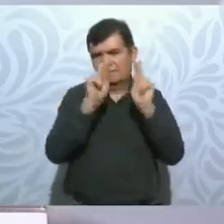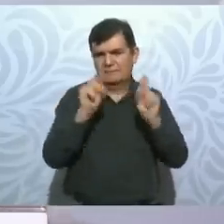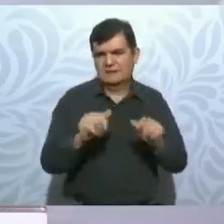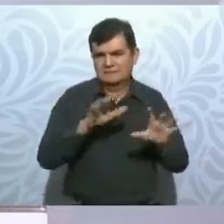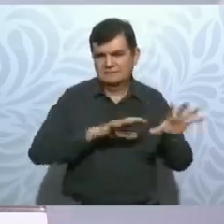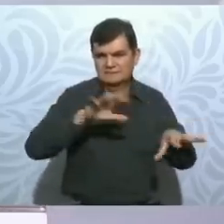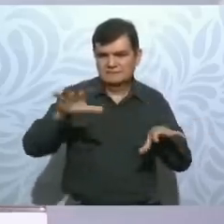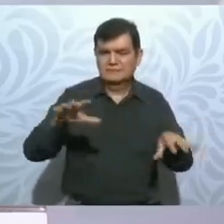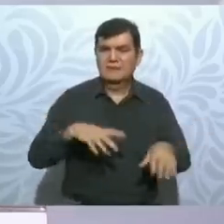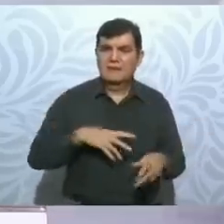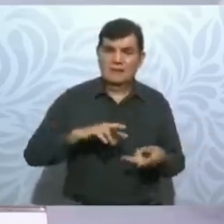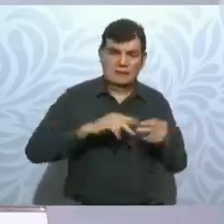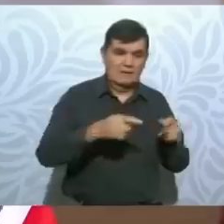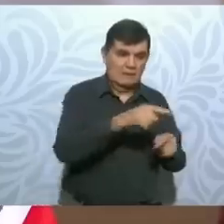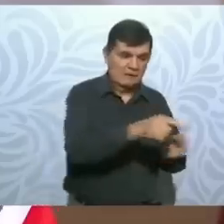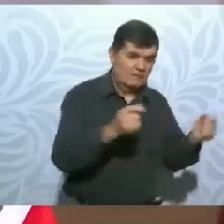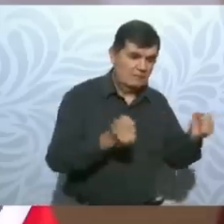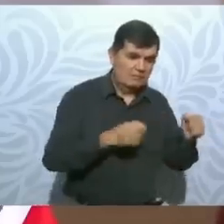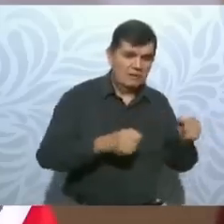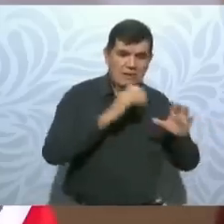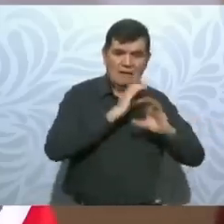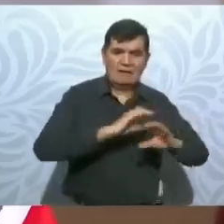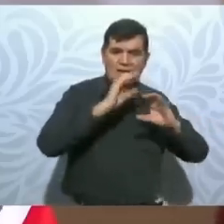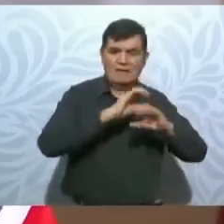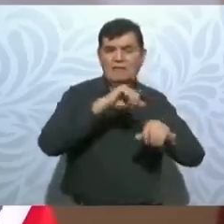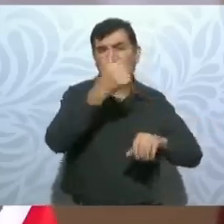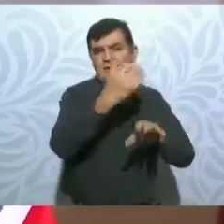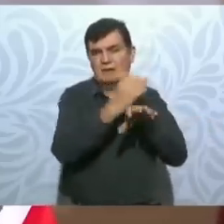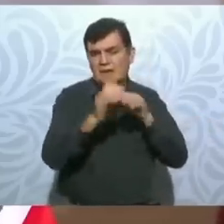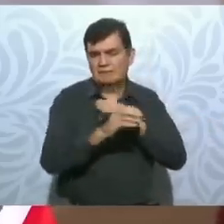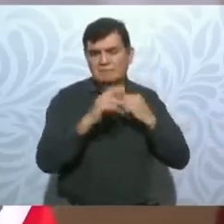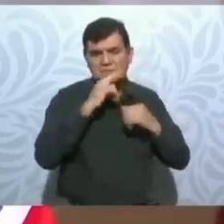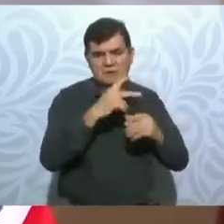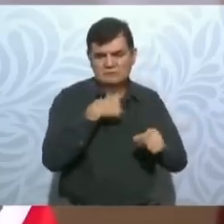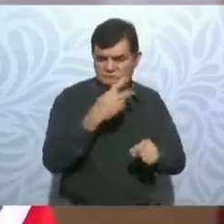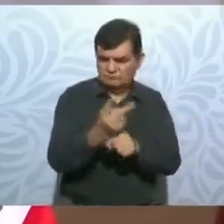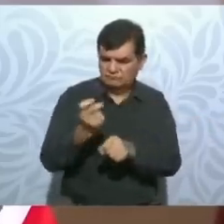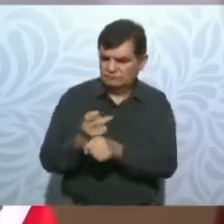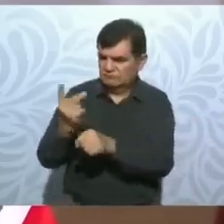vez de que las bandas se dediquen a andar cantando otras cosas convocarlos nosotros